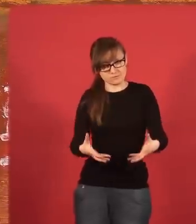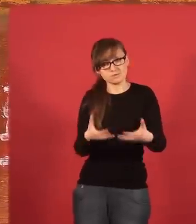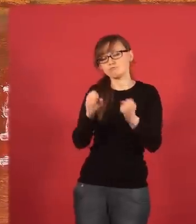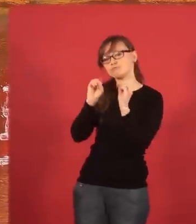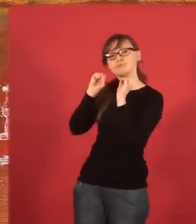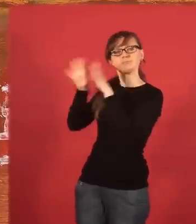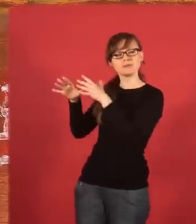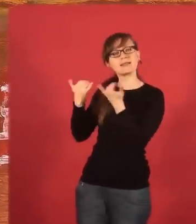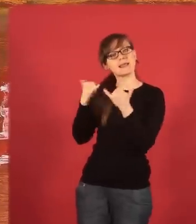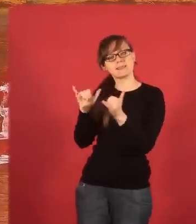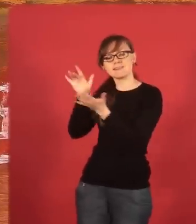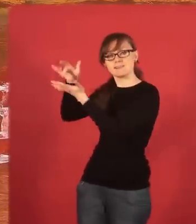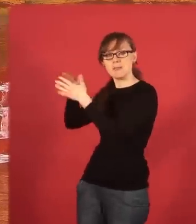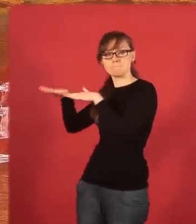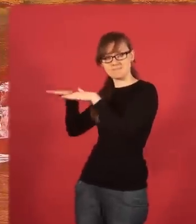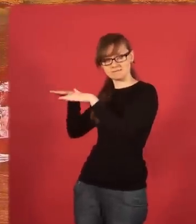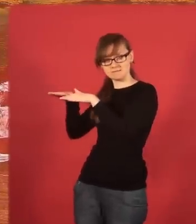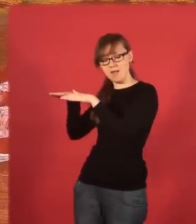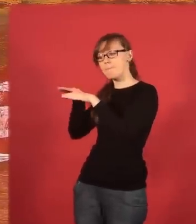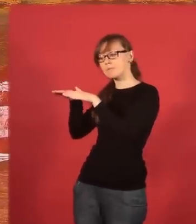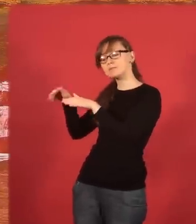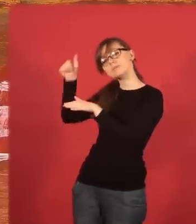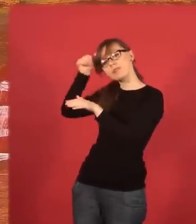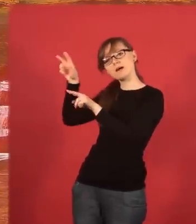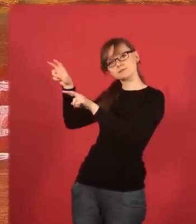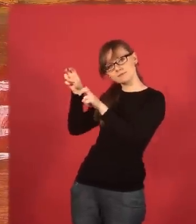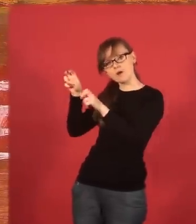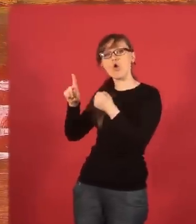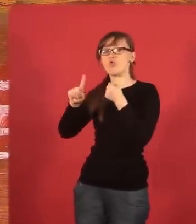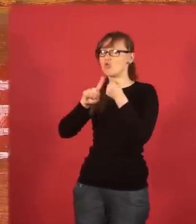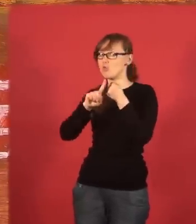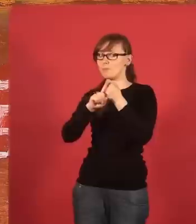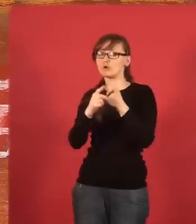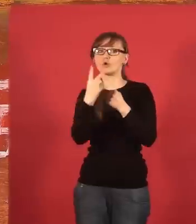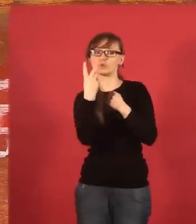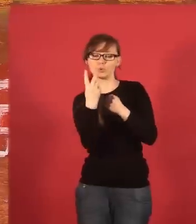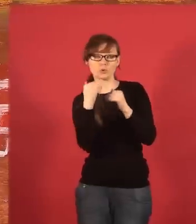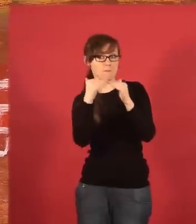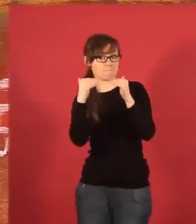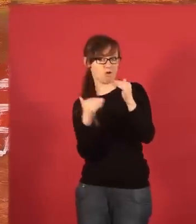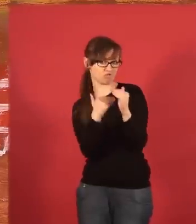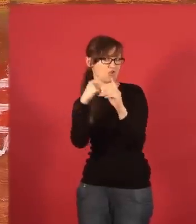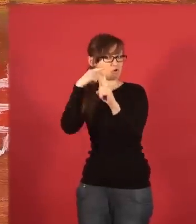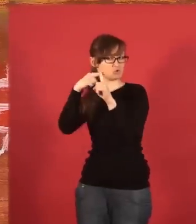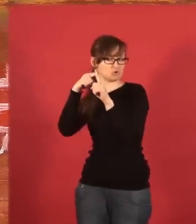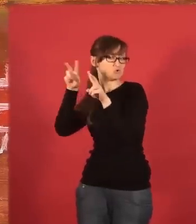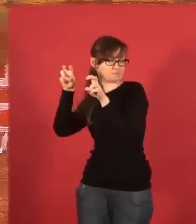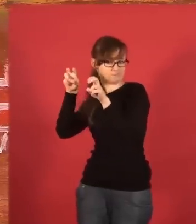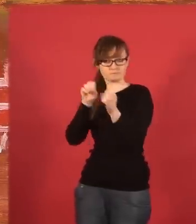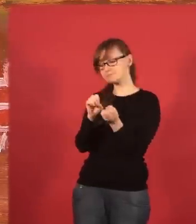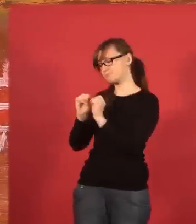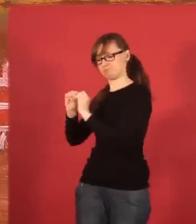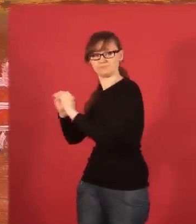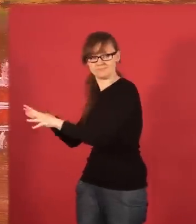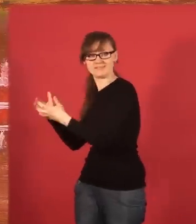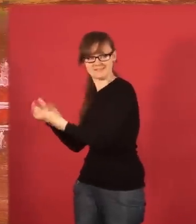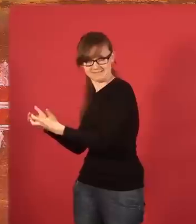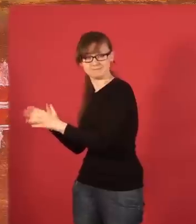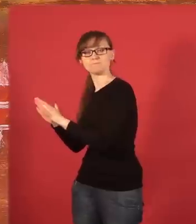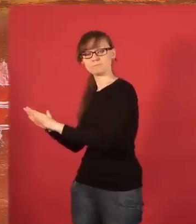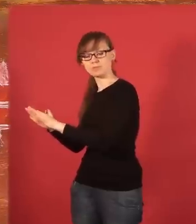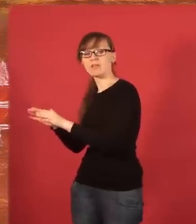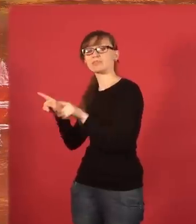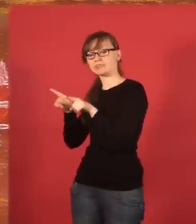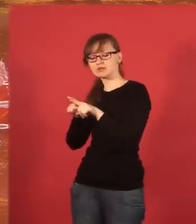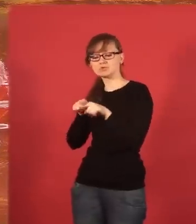Mężczyźni postanowili zabrać ją i ukryć w tajemniczym miejscu, o którym mówili „numer drugi pod krzyżem".